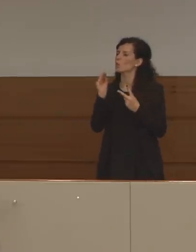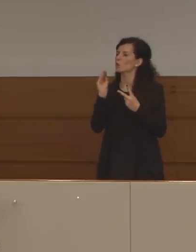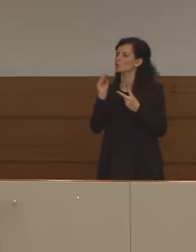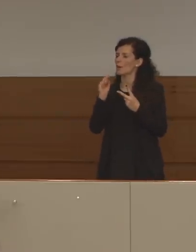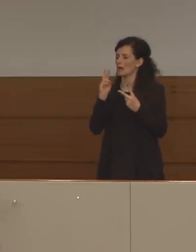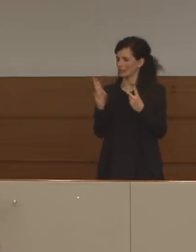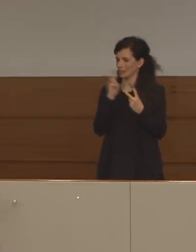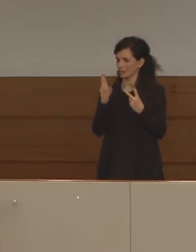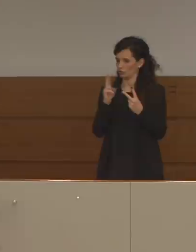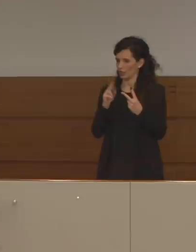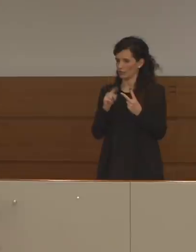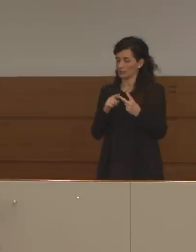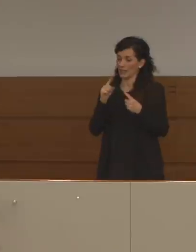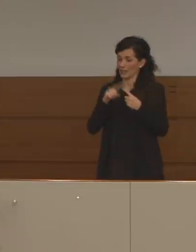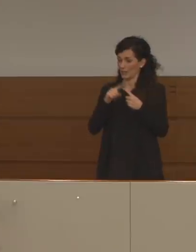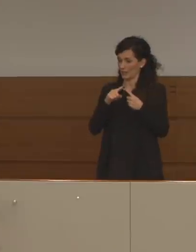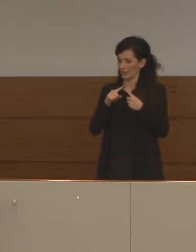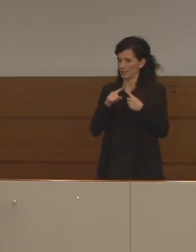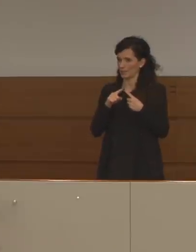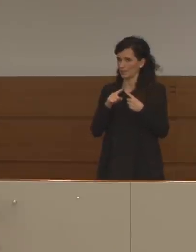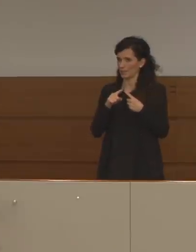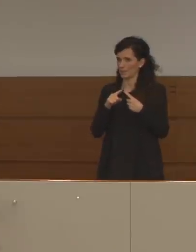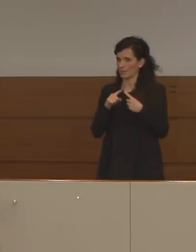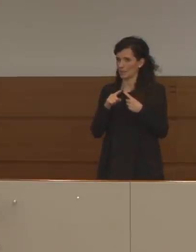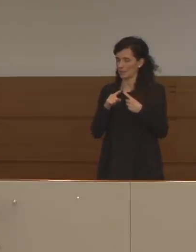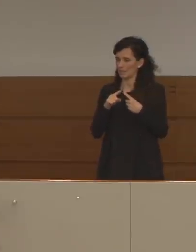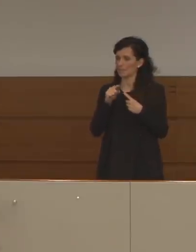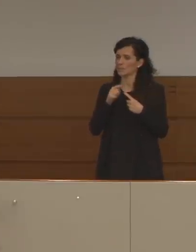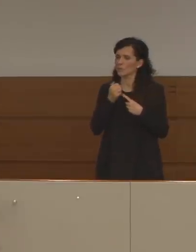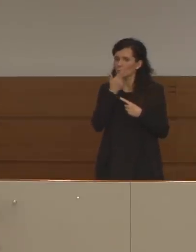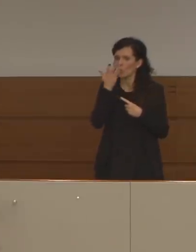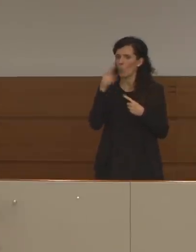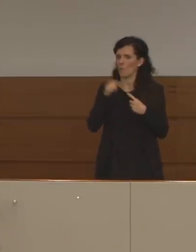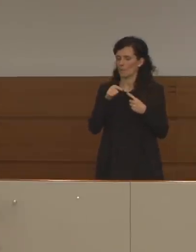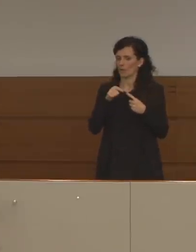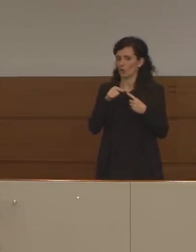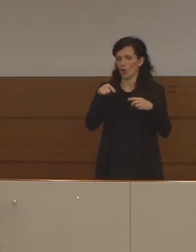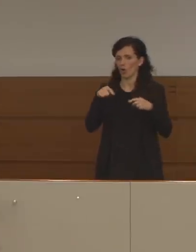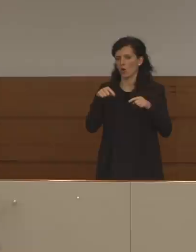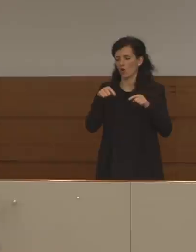la prima è se il numero così alto complessivo, non parlo di oggi, dipende